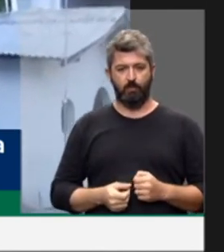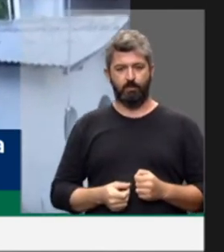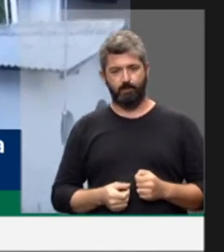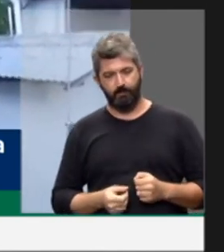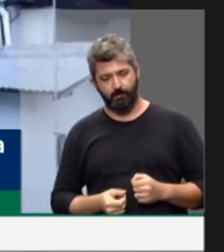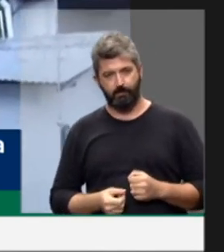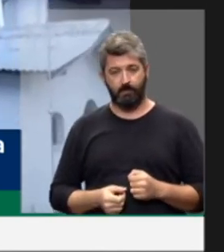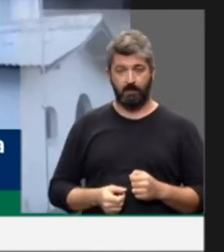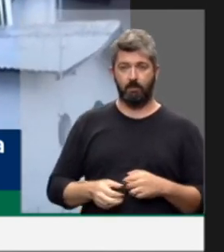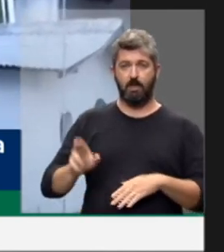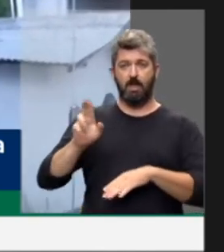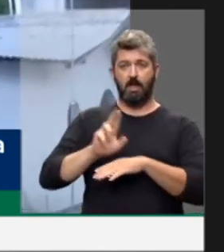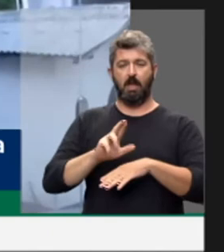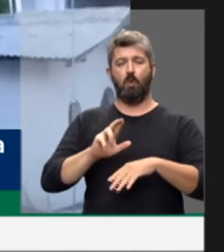SENTIDO PROGRESSISTA DE TENTAR MELHORAR A SITUAÇÃO DO